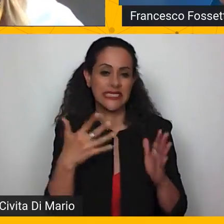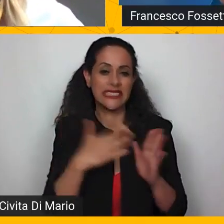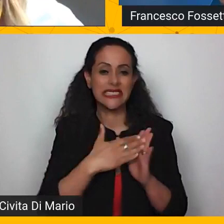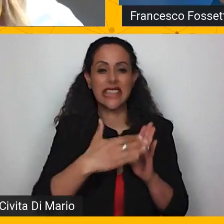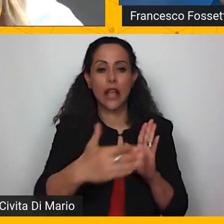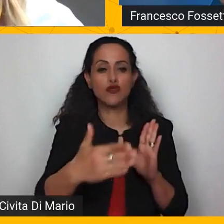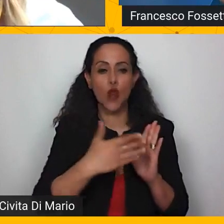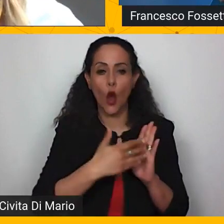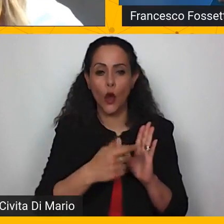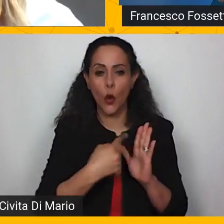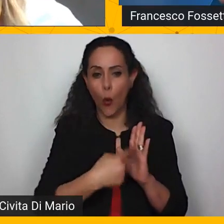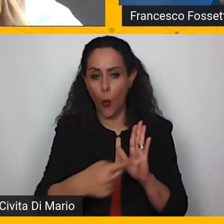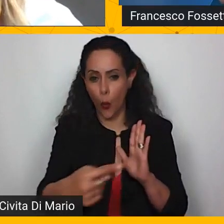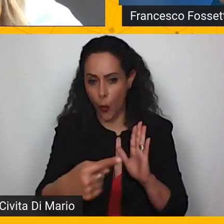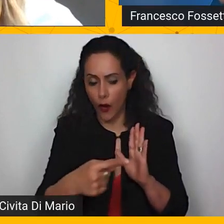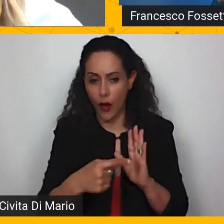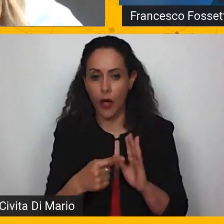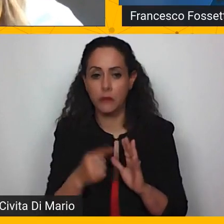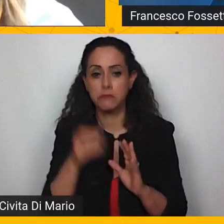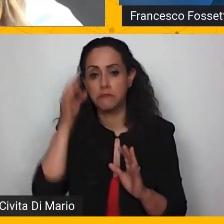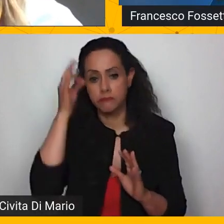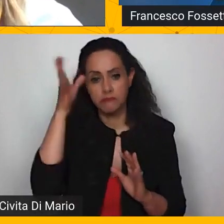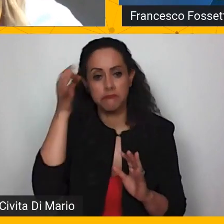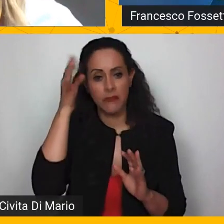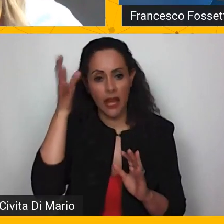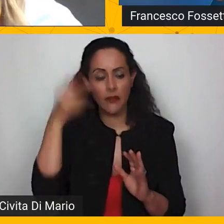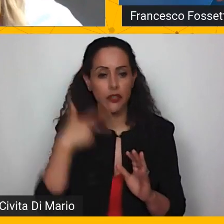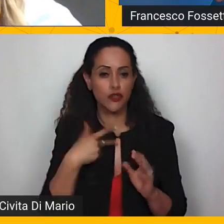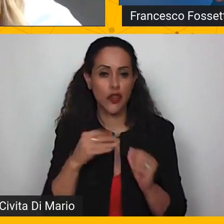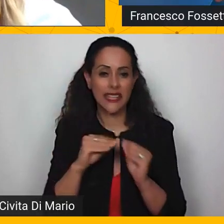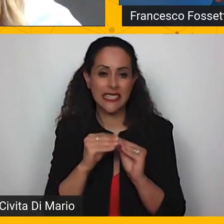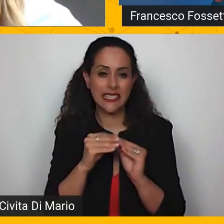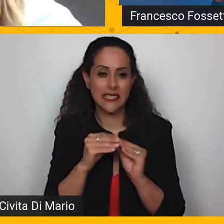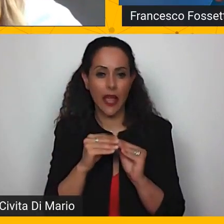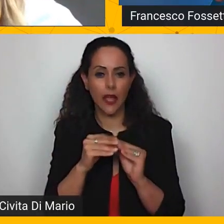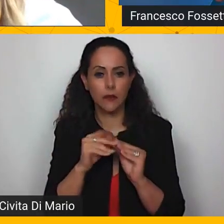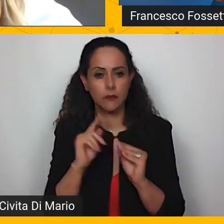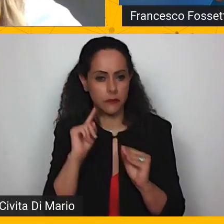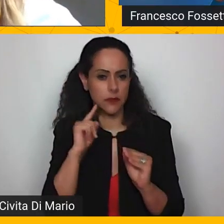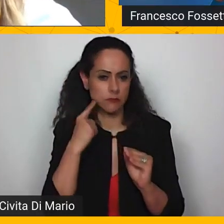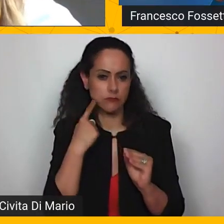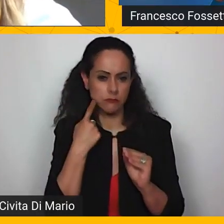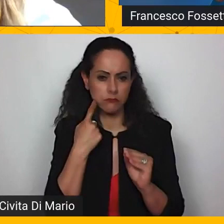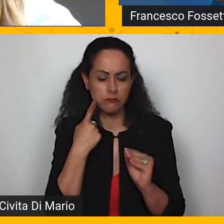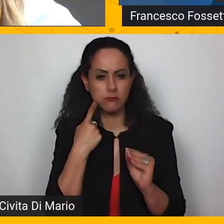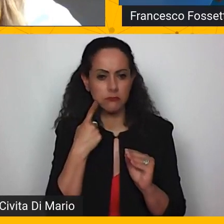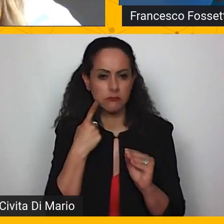Sa. Ehm alle volte fra l'altro ci sono anche dei sistemi